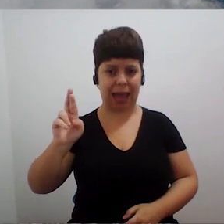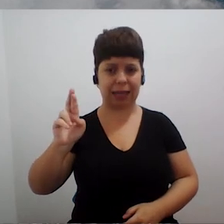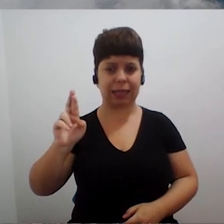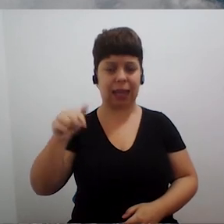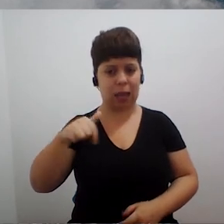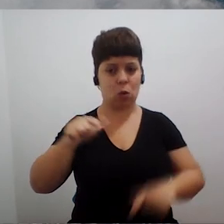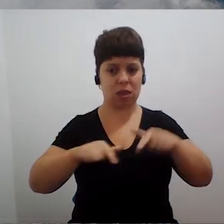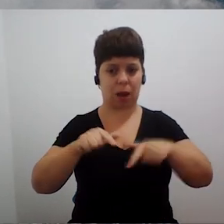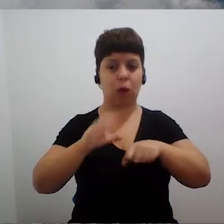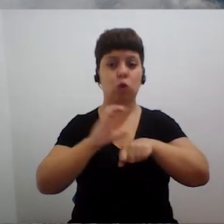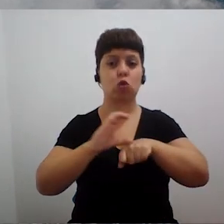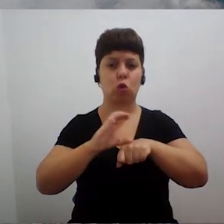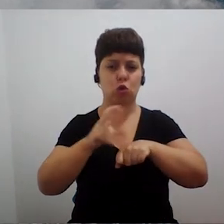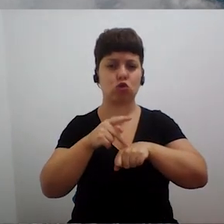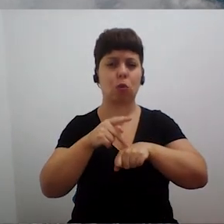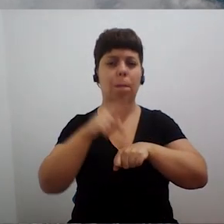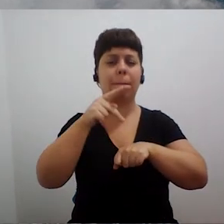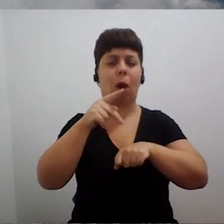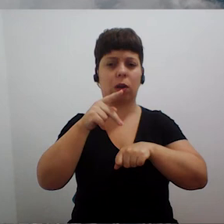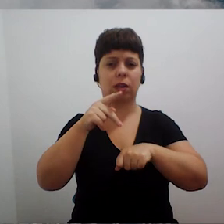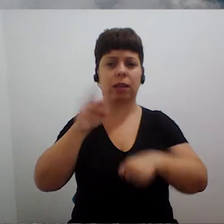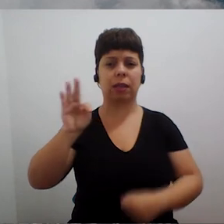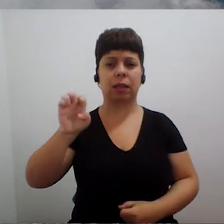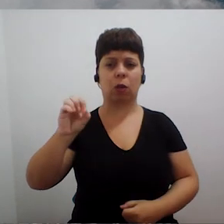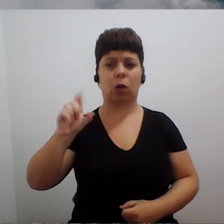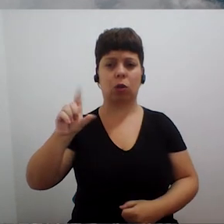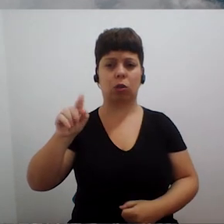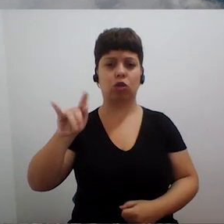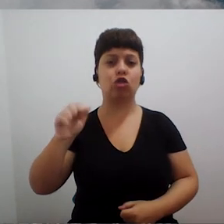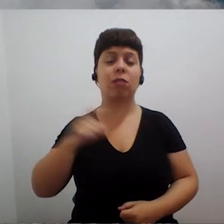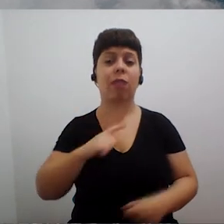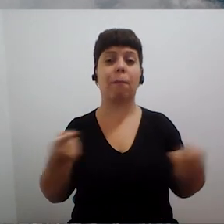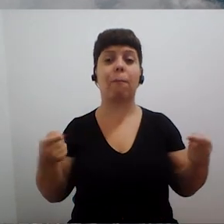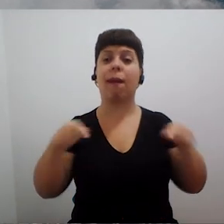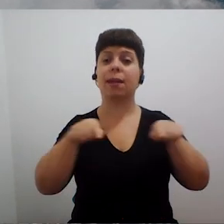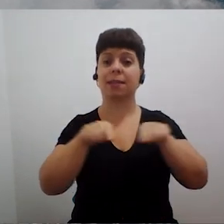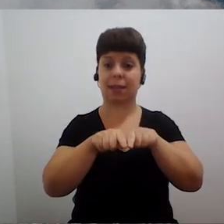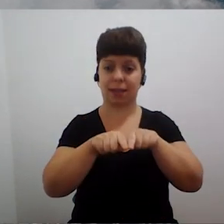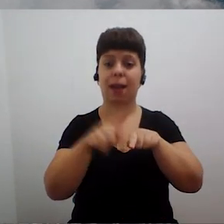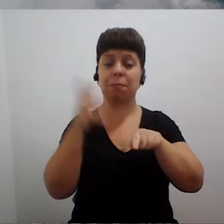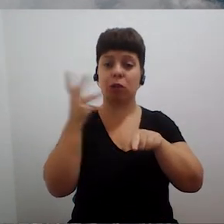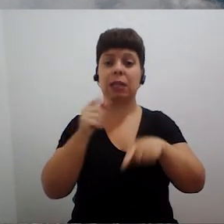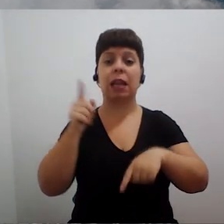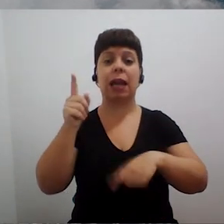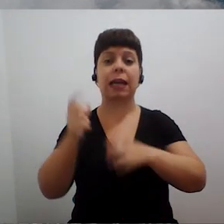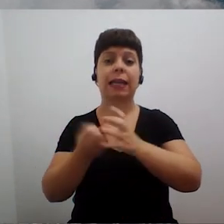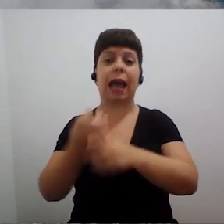tem a parceria bonita com a formação da teologia no Timor Leste.